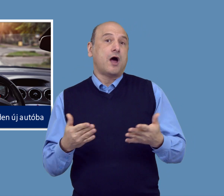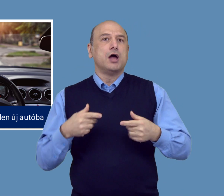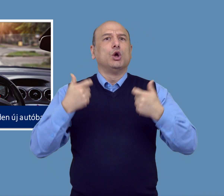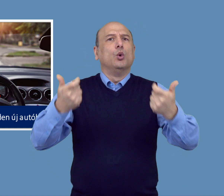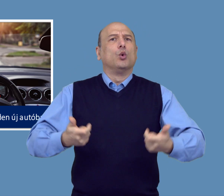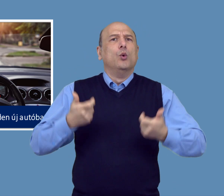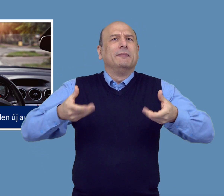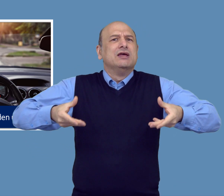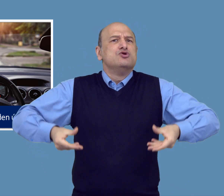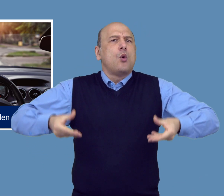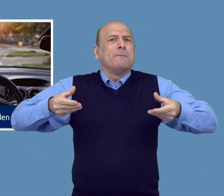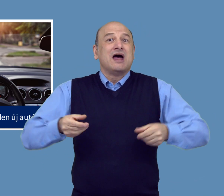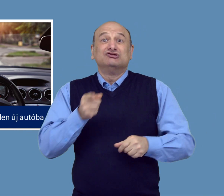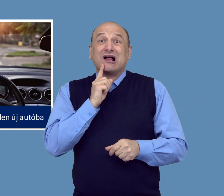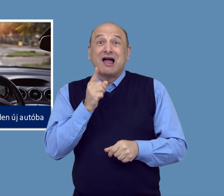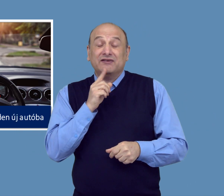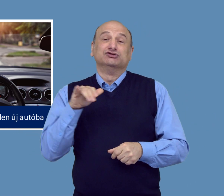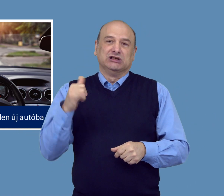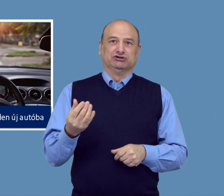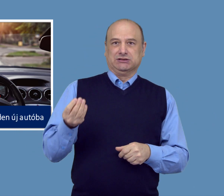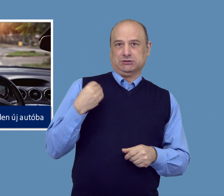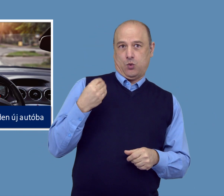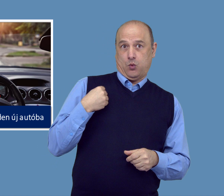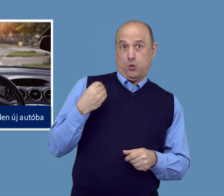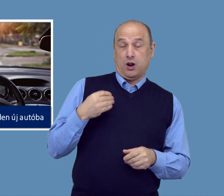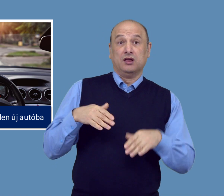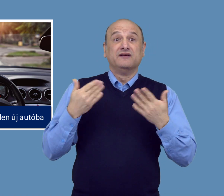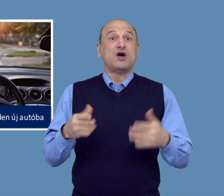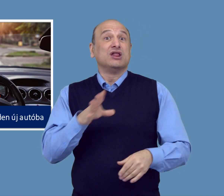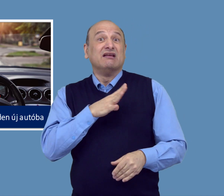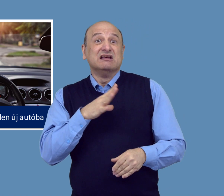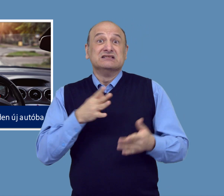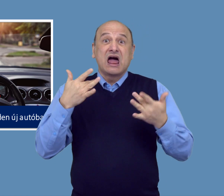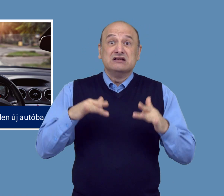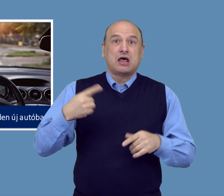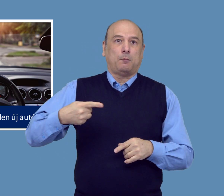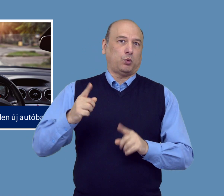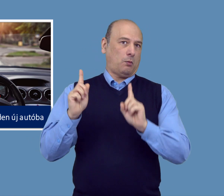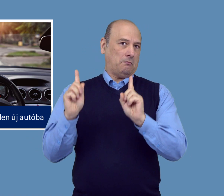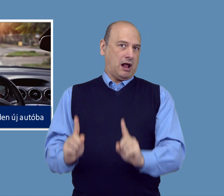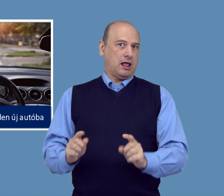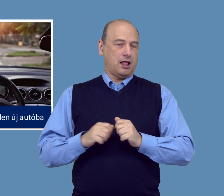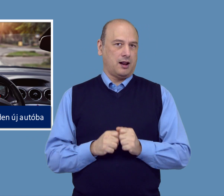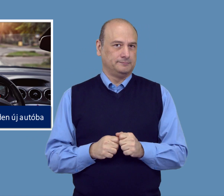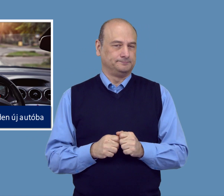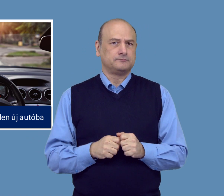a gumiabroncsnyomás-figyelő és a vészhelyzeti leállásjelző.